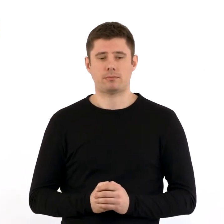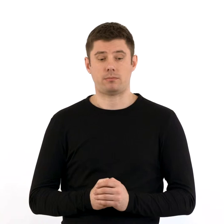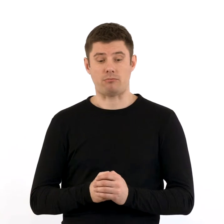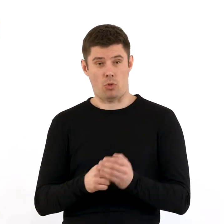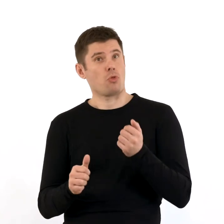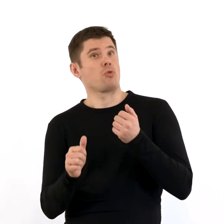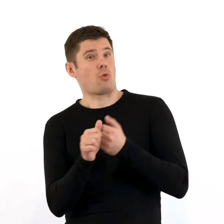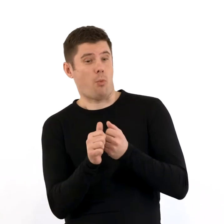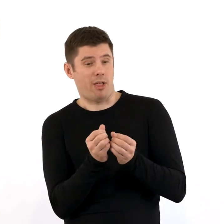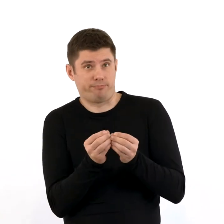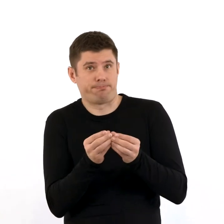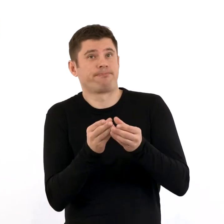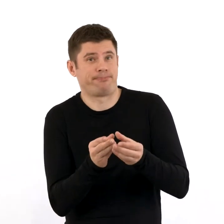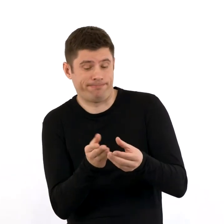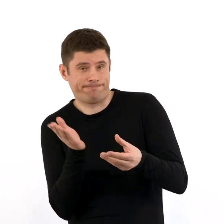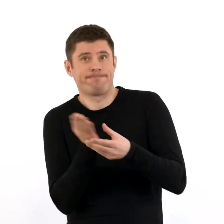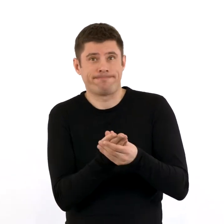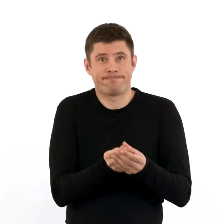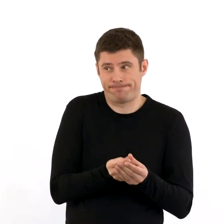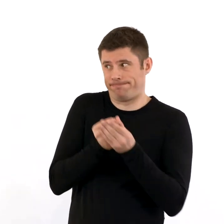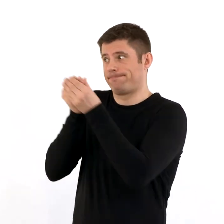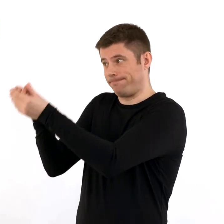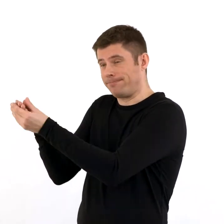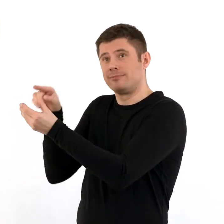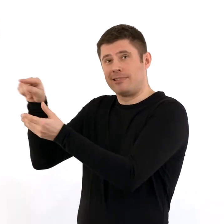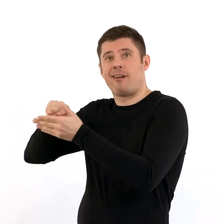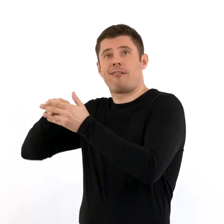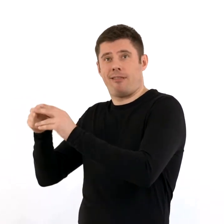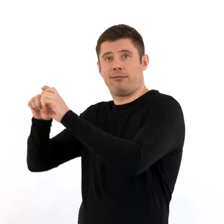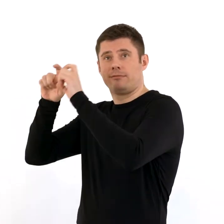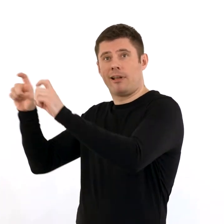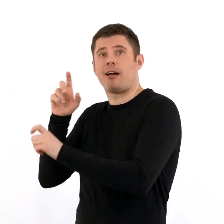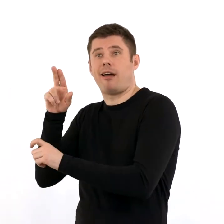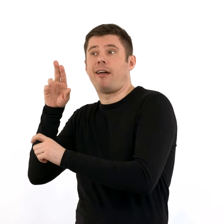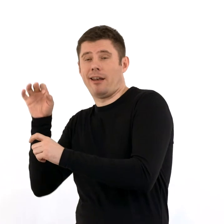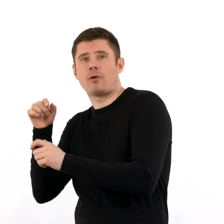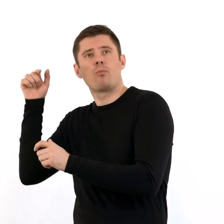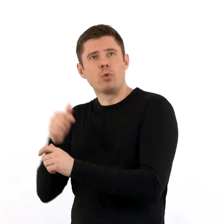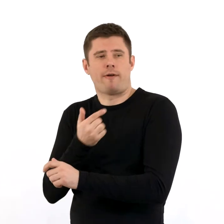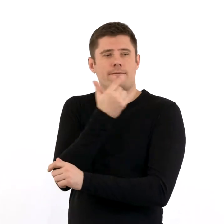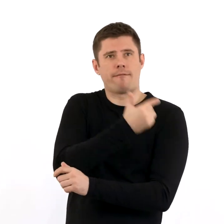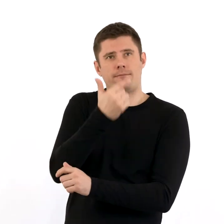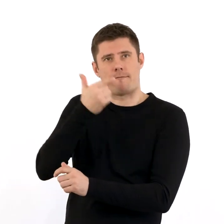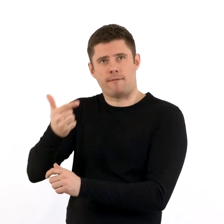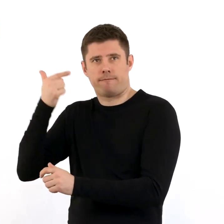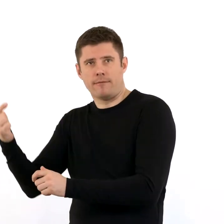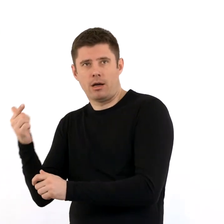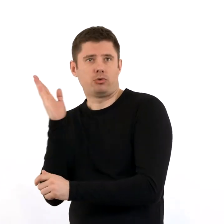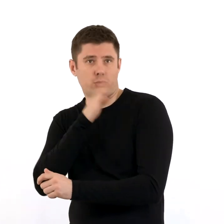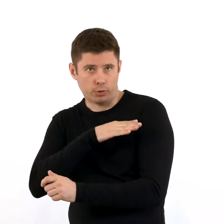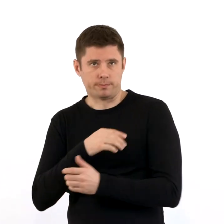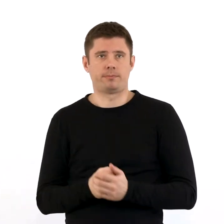Dokumenty wymagane do rejestracji (po 2 egzemplarze oryginałów):